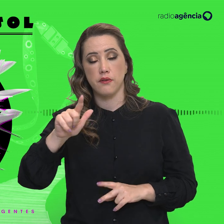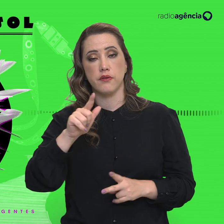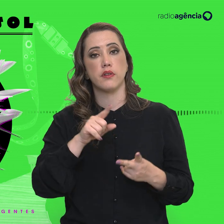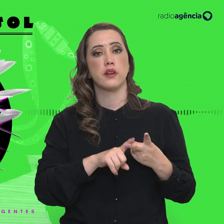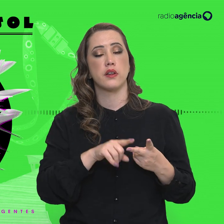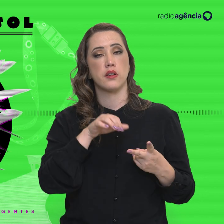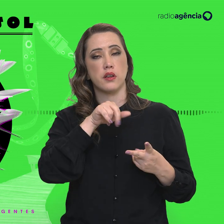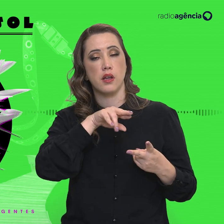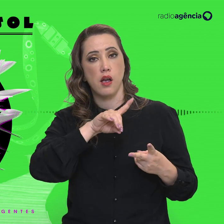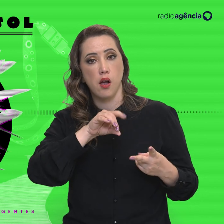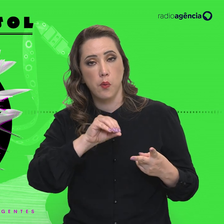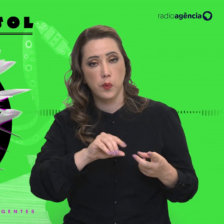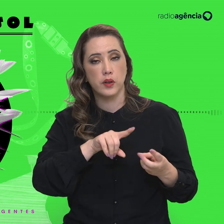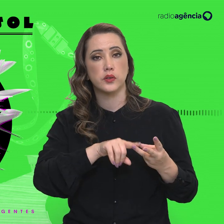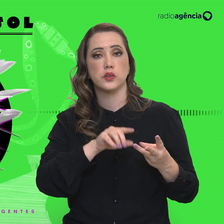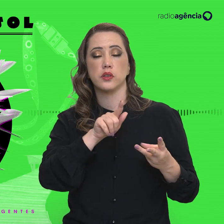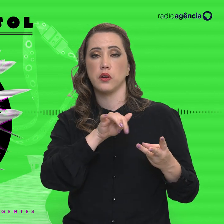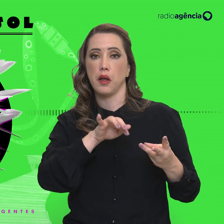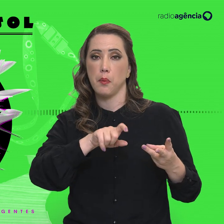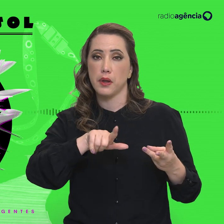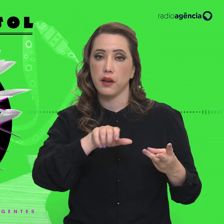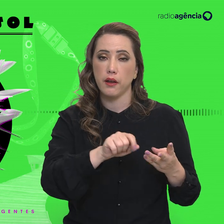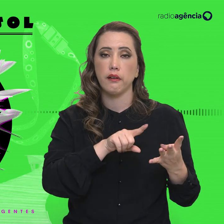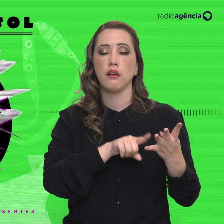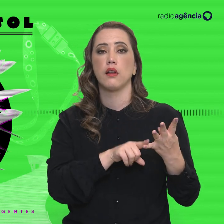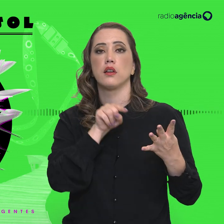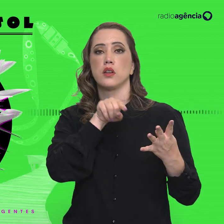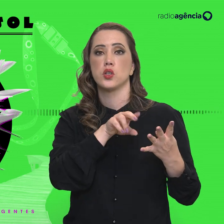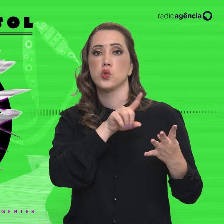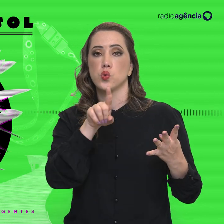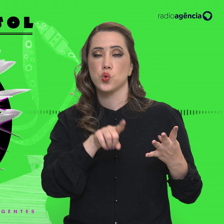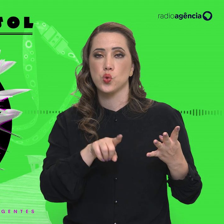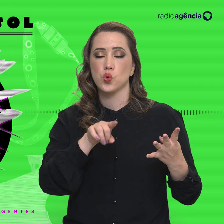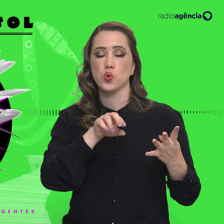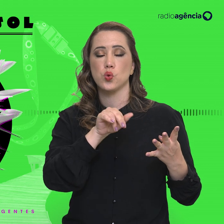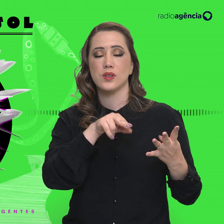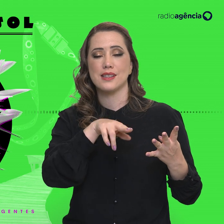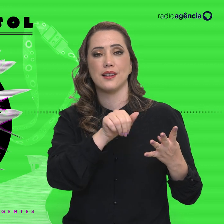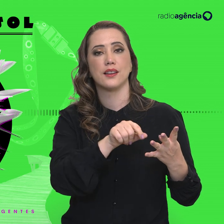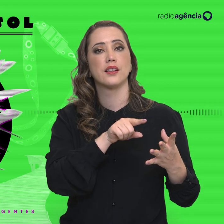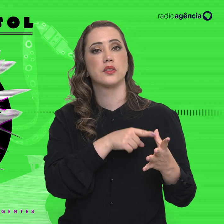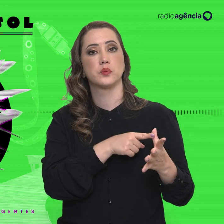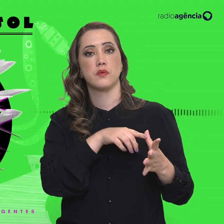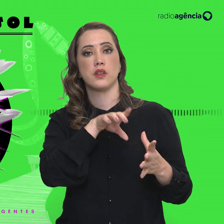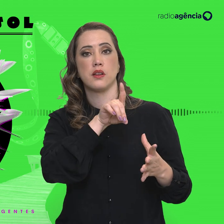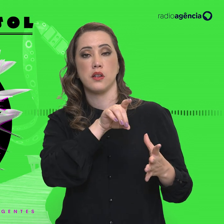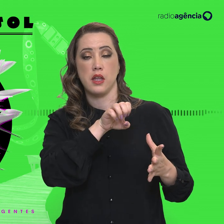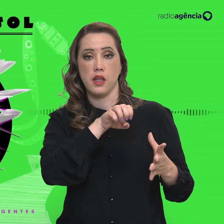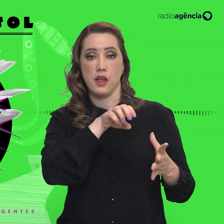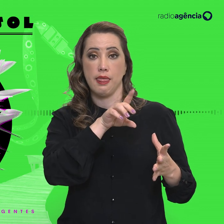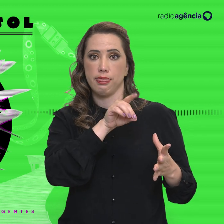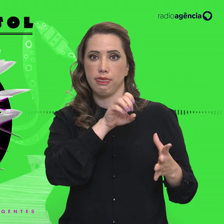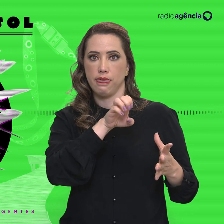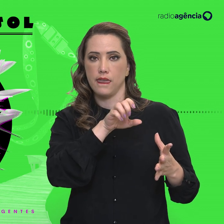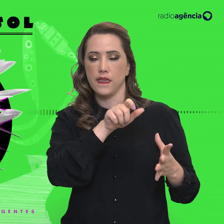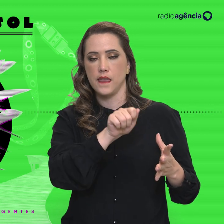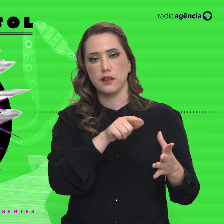da Silva, Gabriel Arcoverde, Suzana Guimarães, Adeia Matsuki, Edgard Matsuki que nos ajudaram com áudios, dicas e observações.